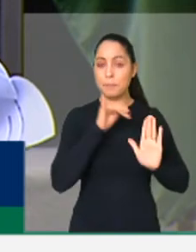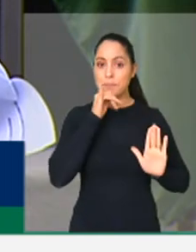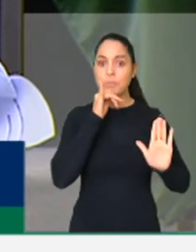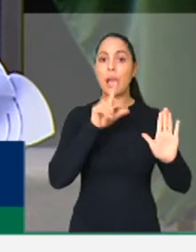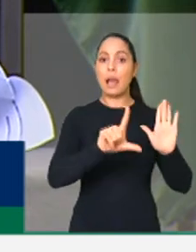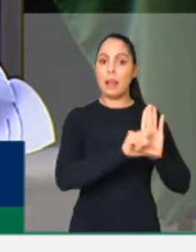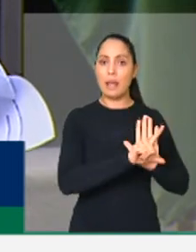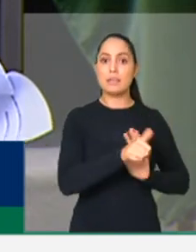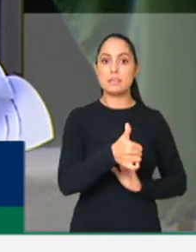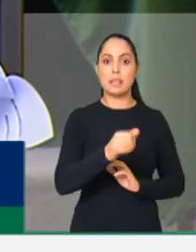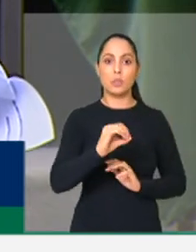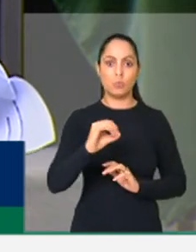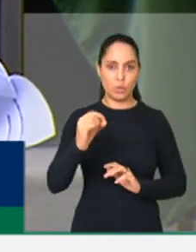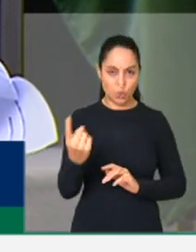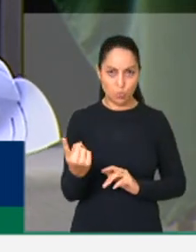ATENDIMENTO OU NÃO DE SUA INADEQUAÇÃO FINANCEIRA